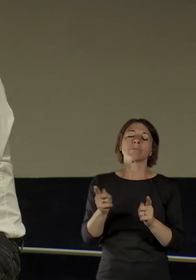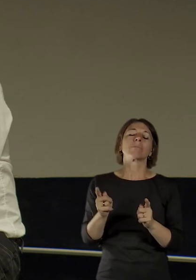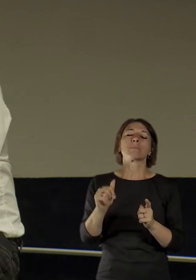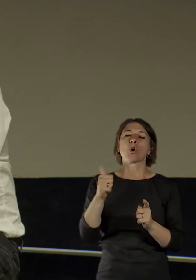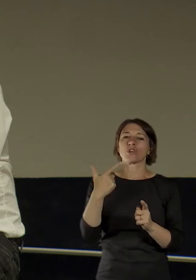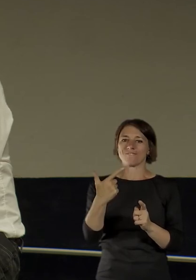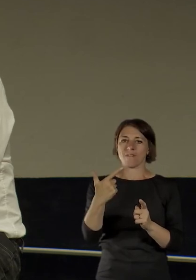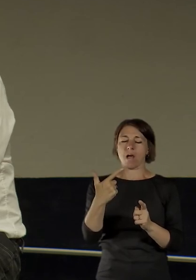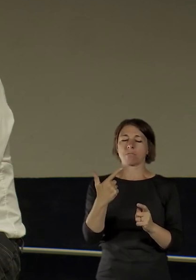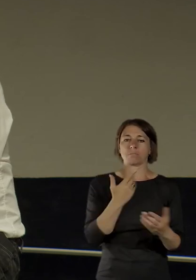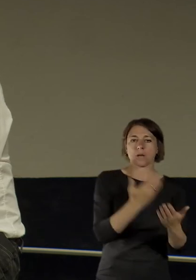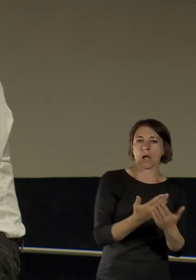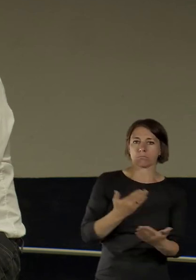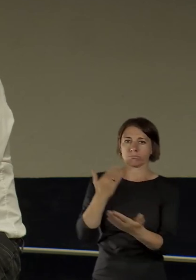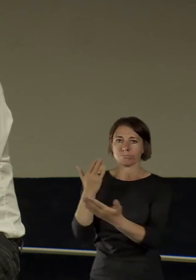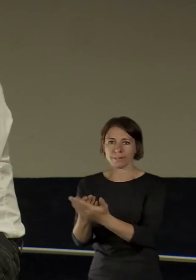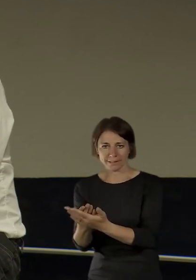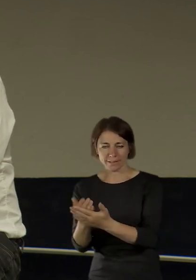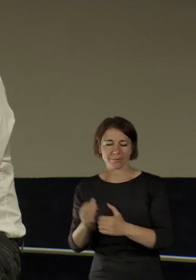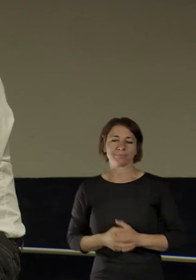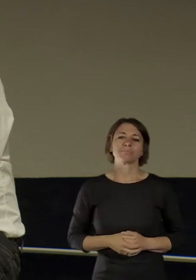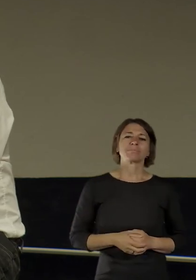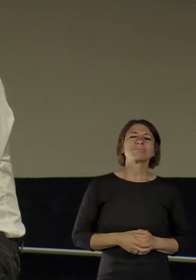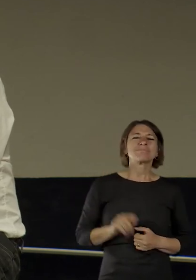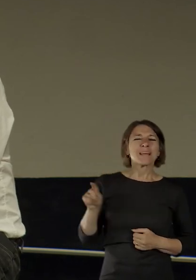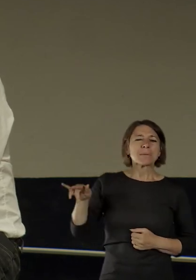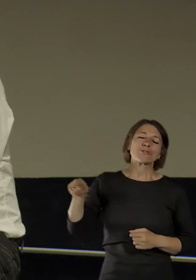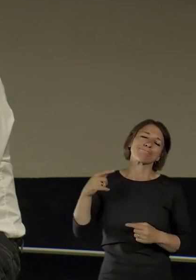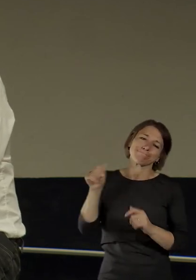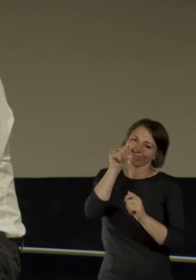Pentagon, který vystupoval v dopisech z UNESCA.